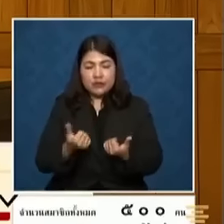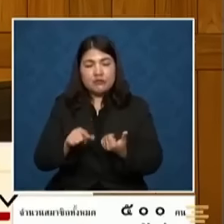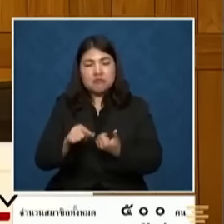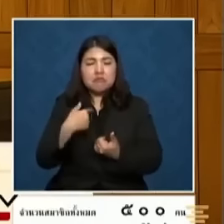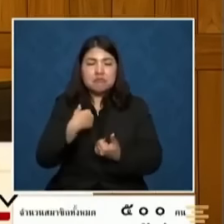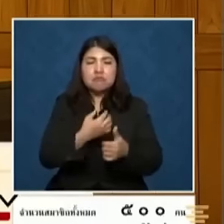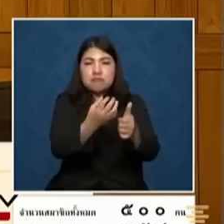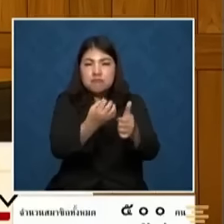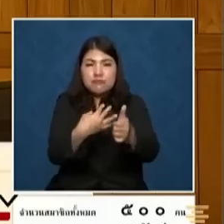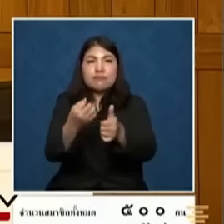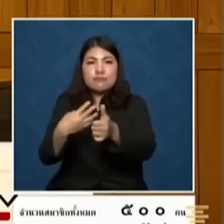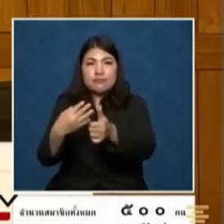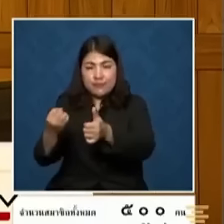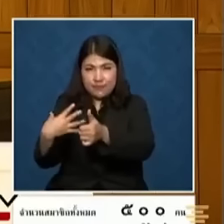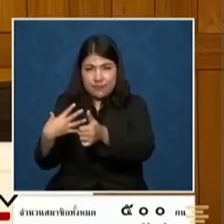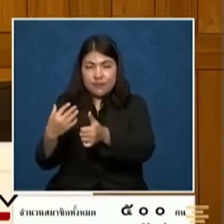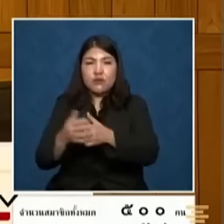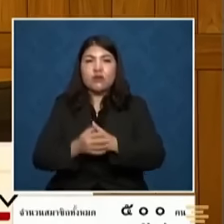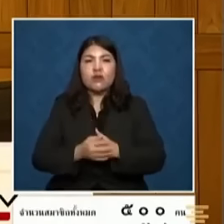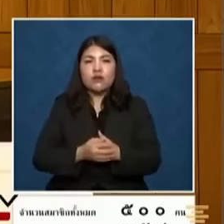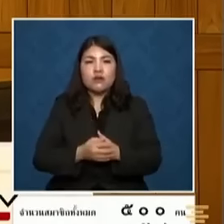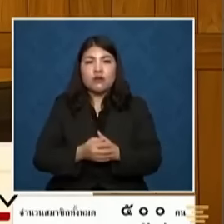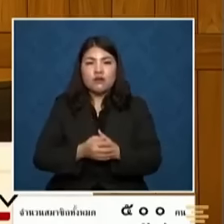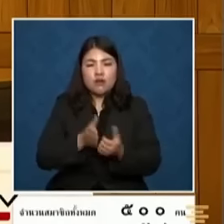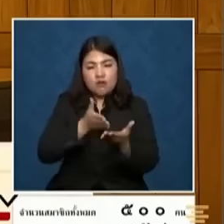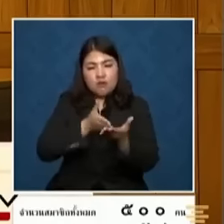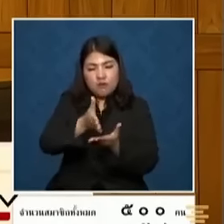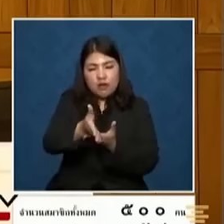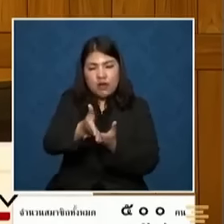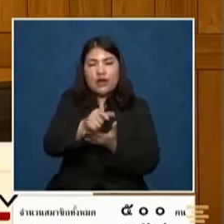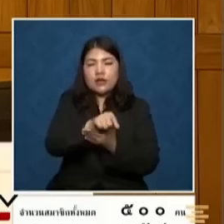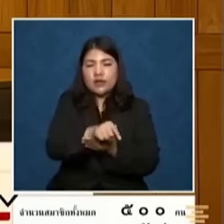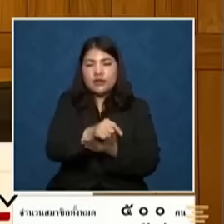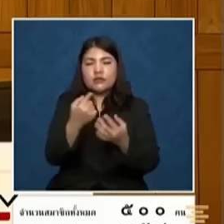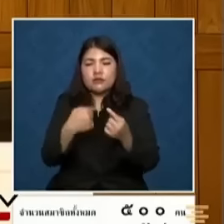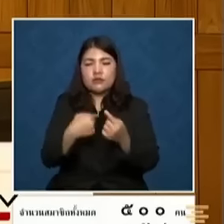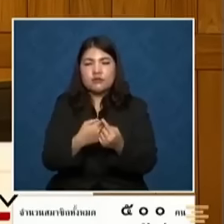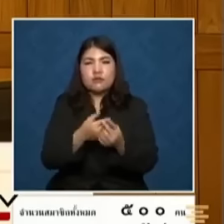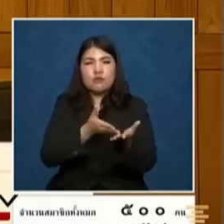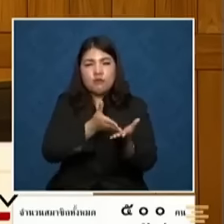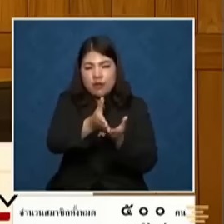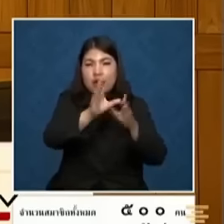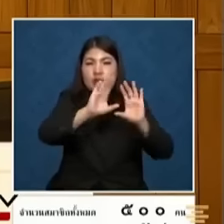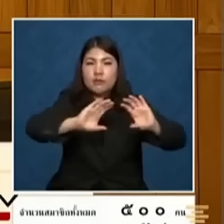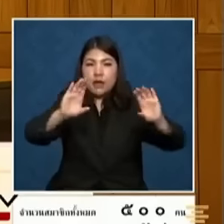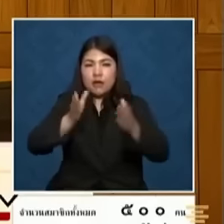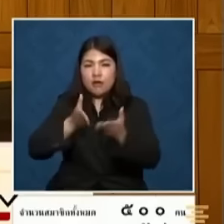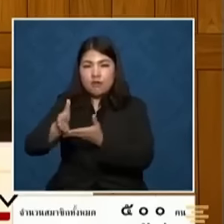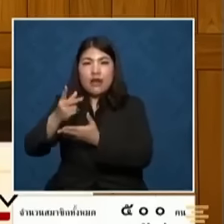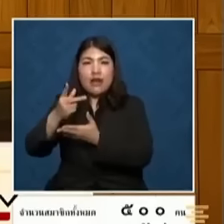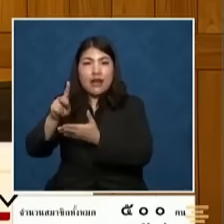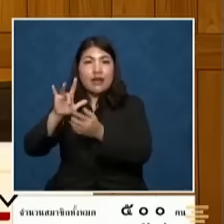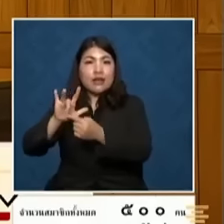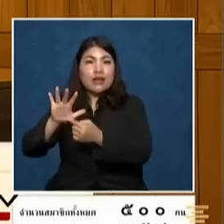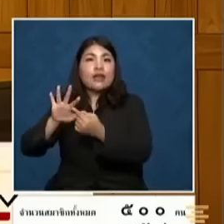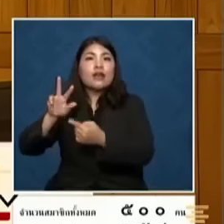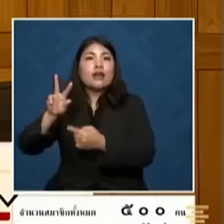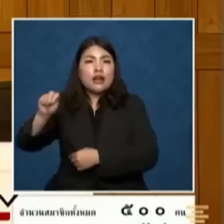ทอดๆจากรัฐบาลเศรษฐาวันนี้ 2567 ไปจนถึงรัฐบาลคณะราชฎ 2475 โน่นเลย